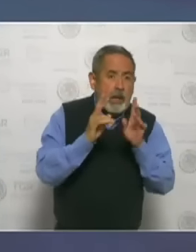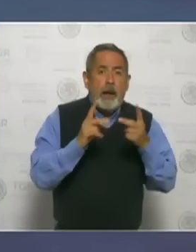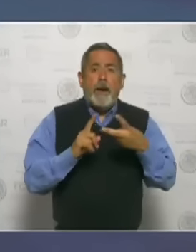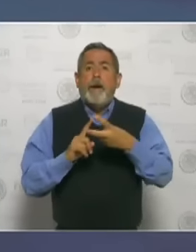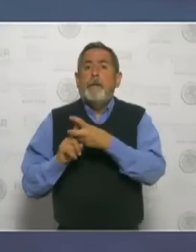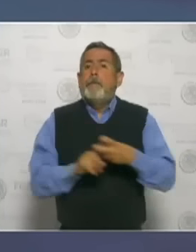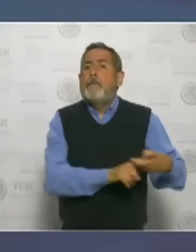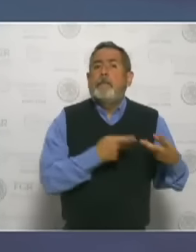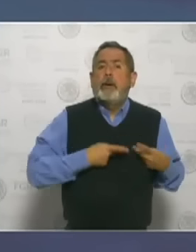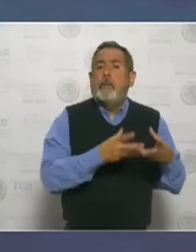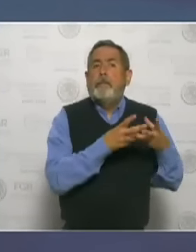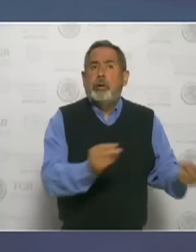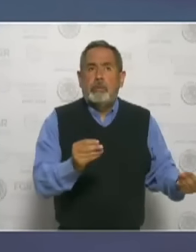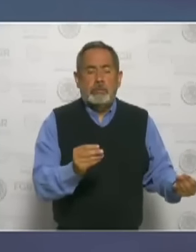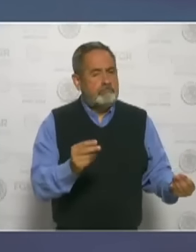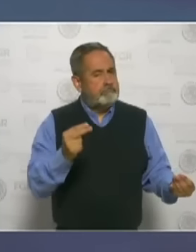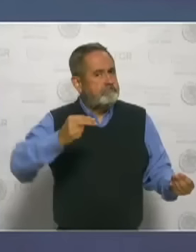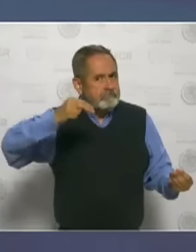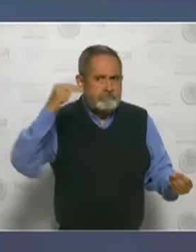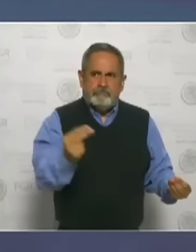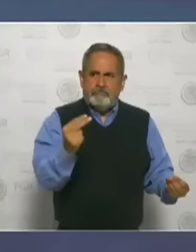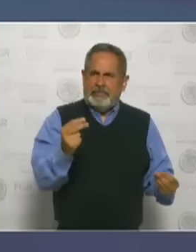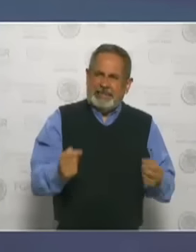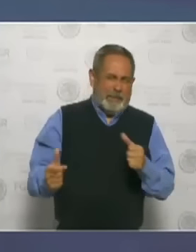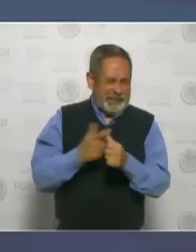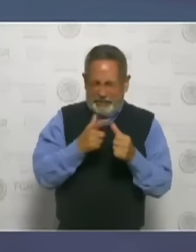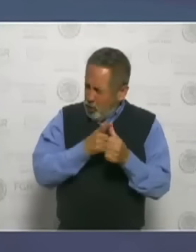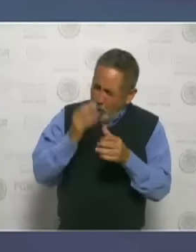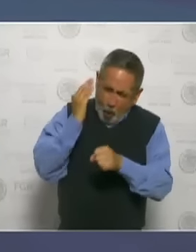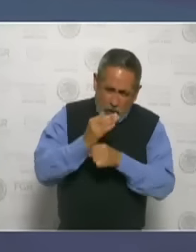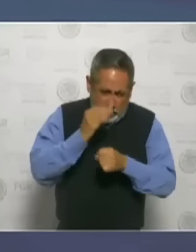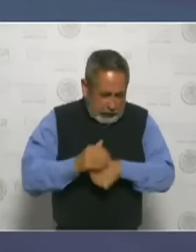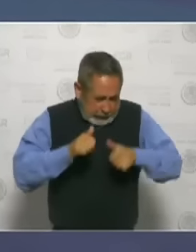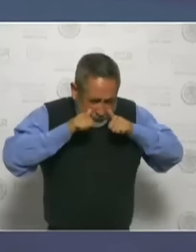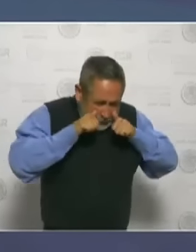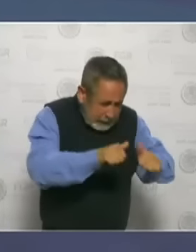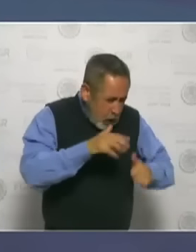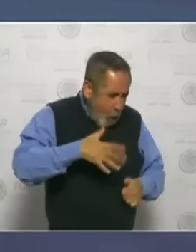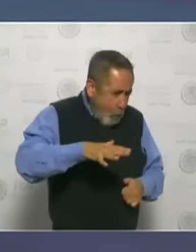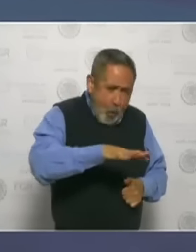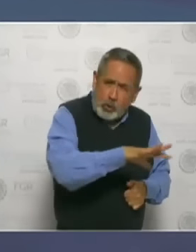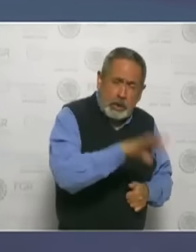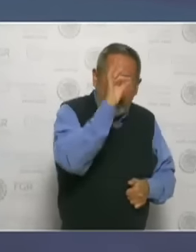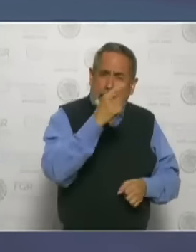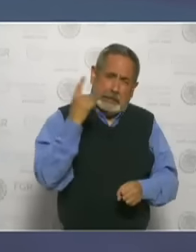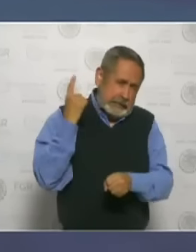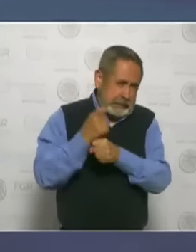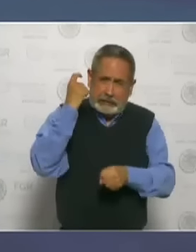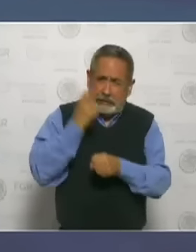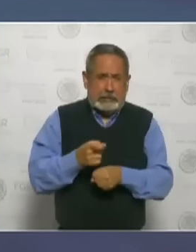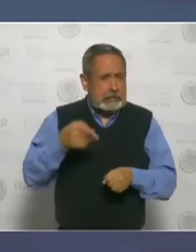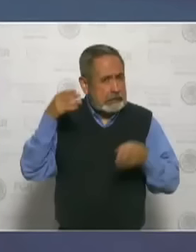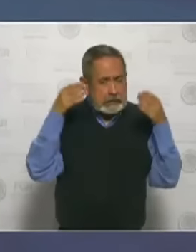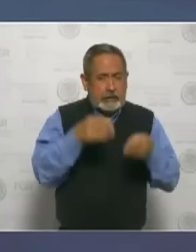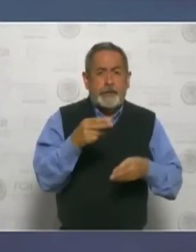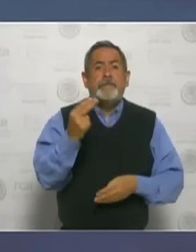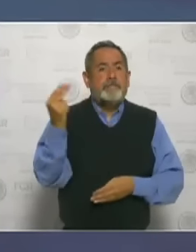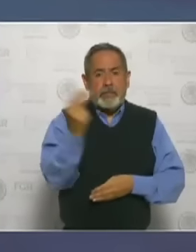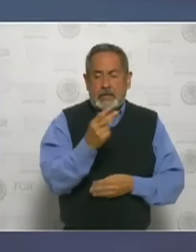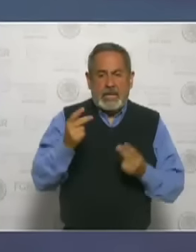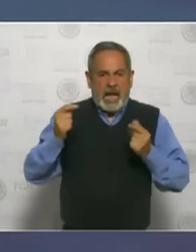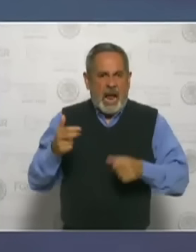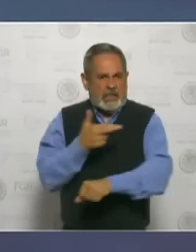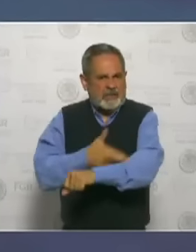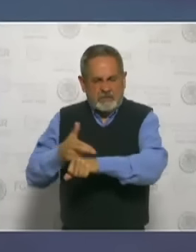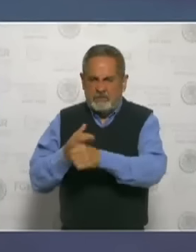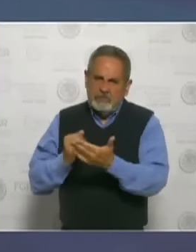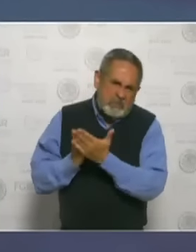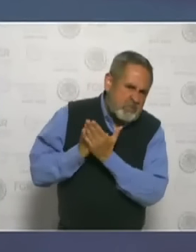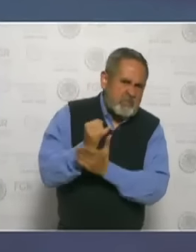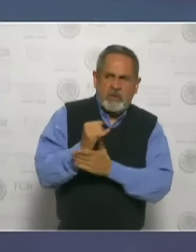de personas es una prioridad del Estado mexicano y su atención exige acciones firmes coordinadas y